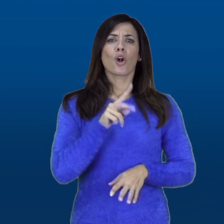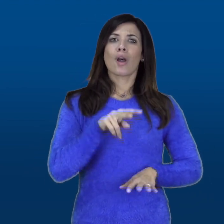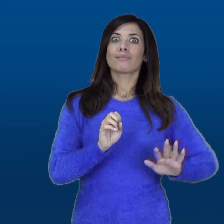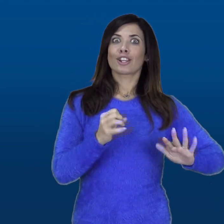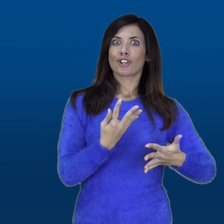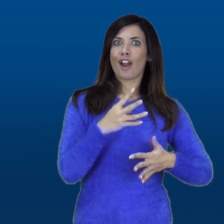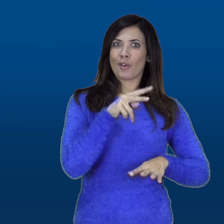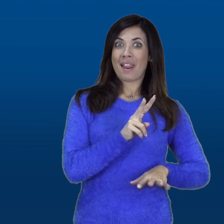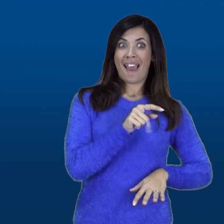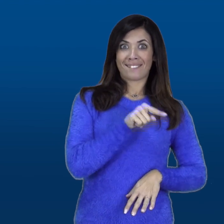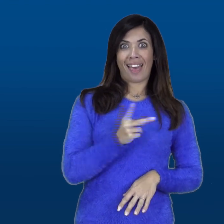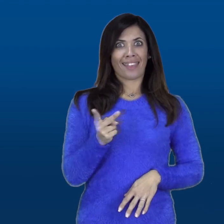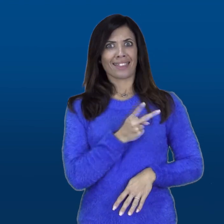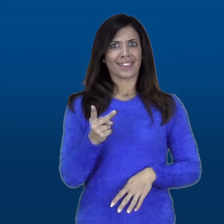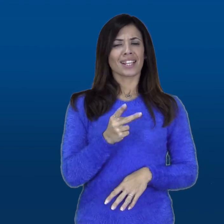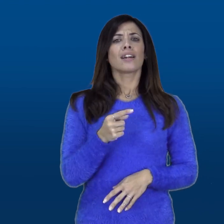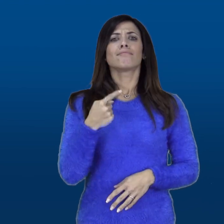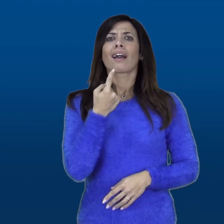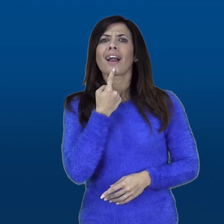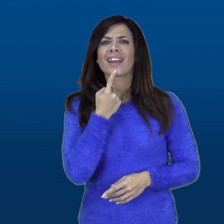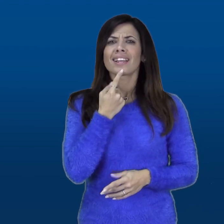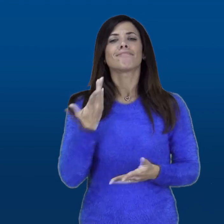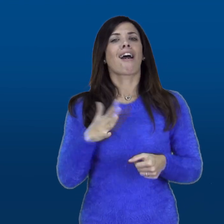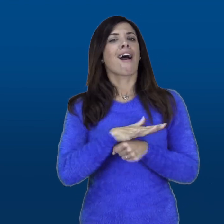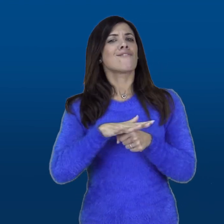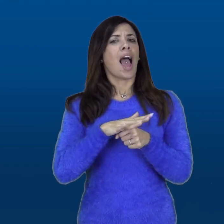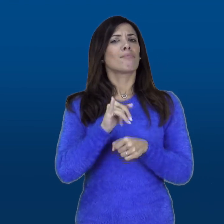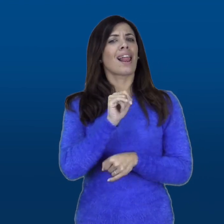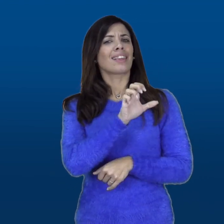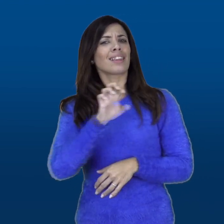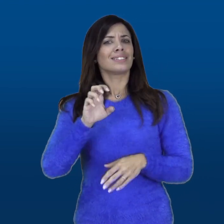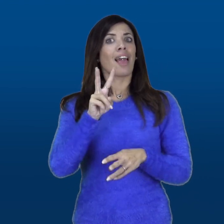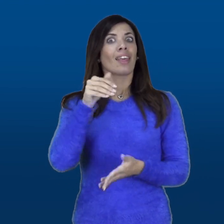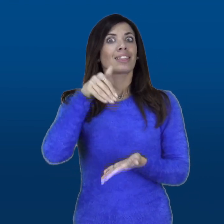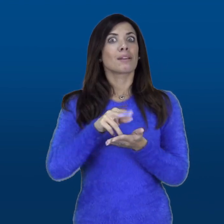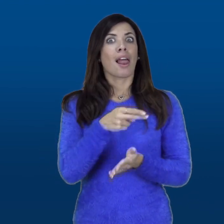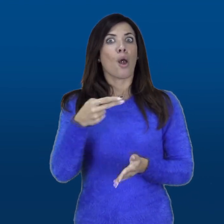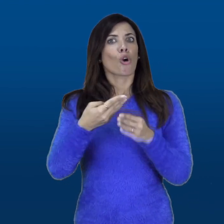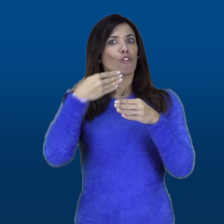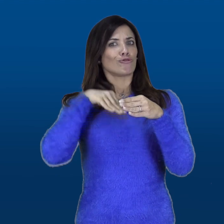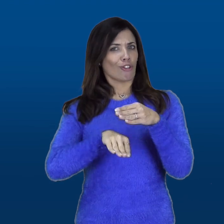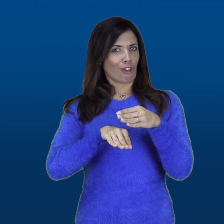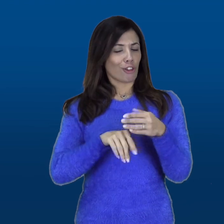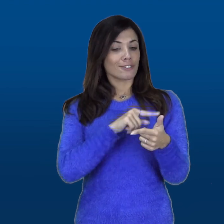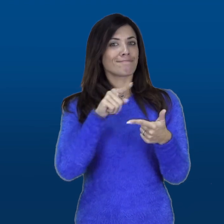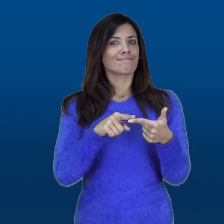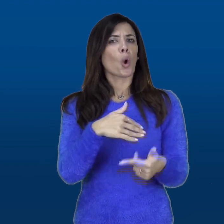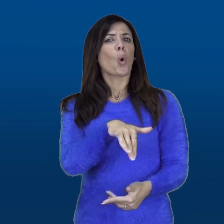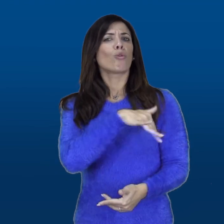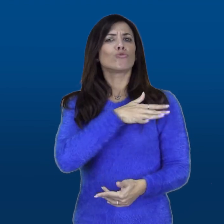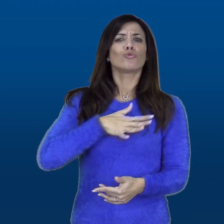2019/2020 riservato alle famiglie con un ISEE inferiore ad € 20.000